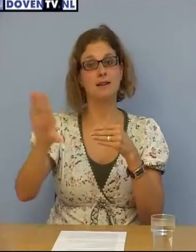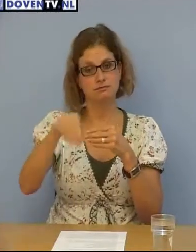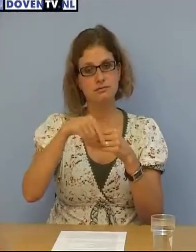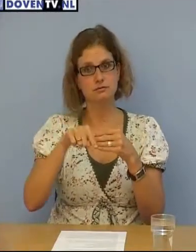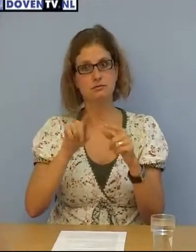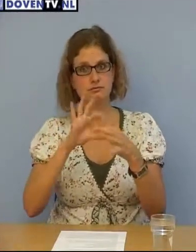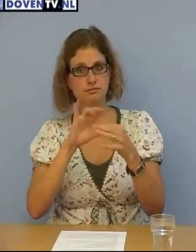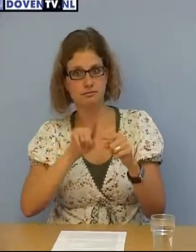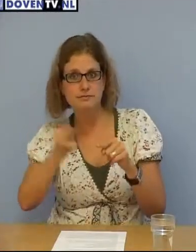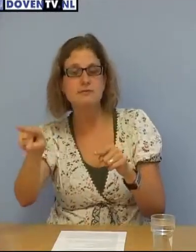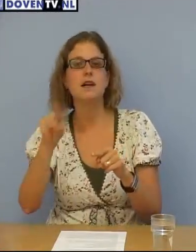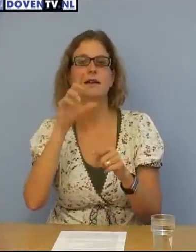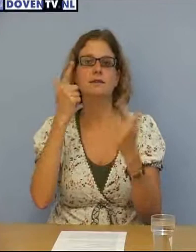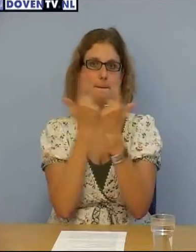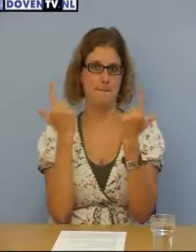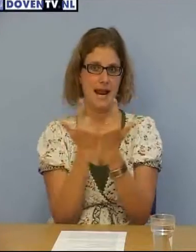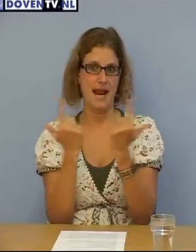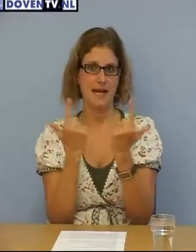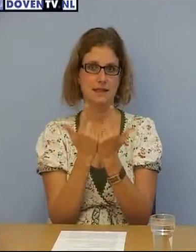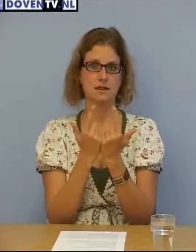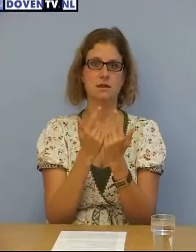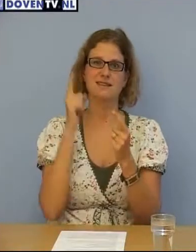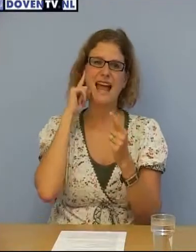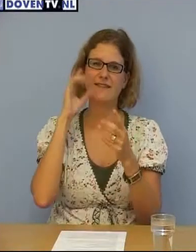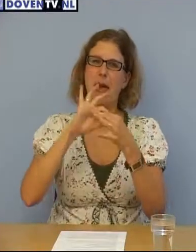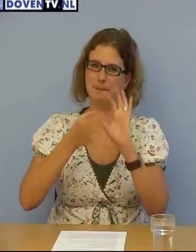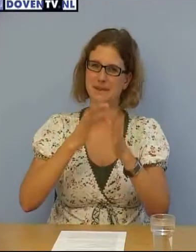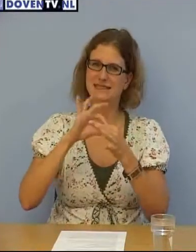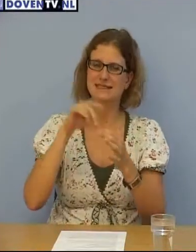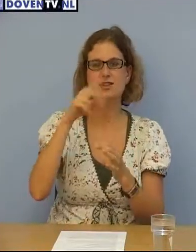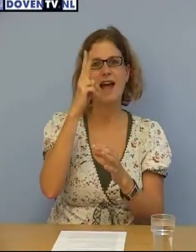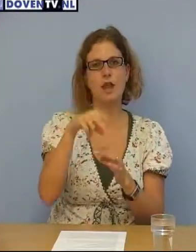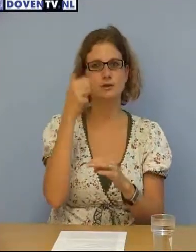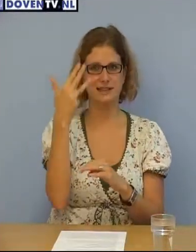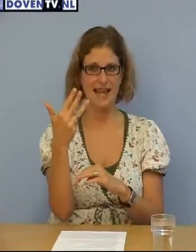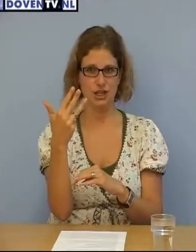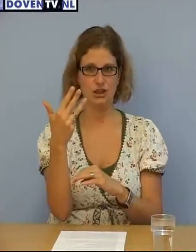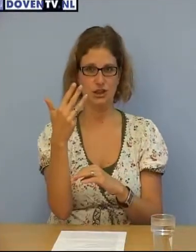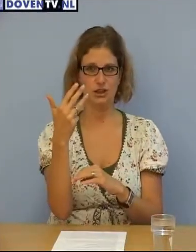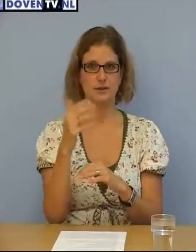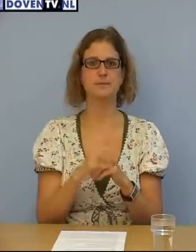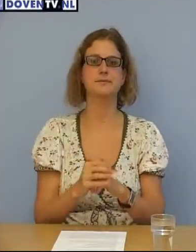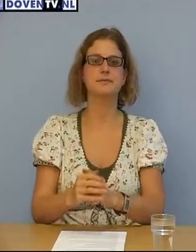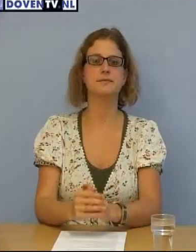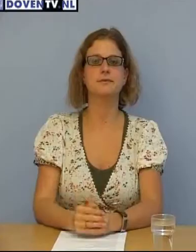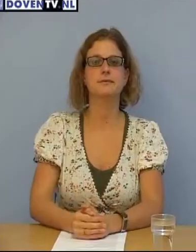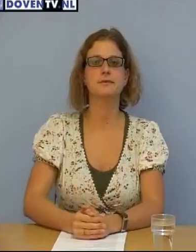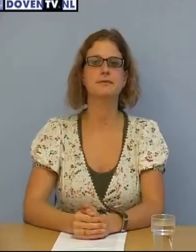verwezen wordt naar de Deaflympics die in 2009 in Taipei (Taiwan) worden gehouden.